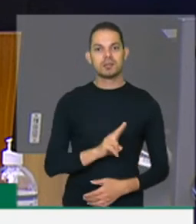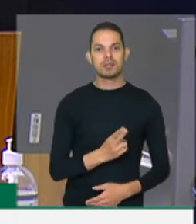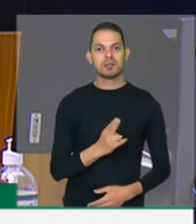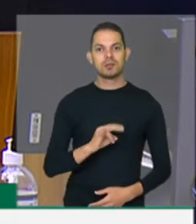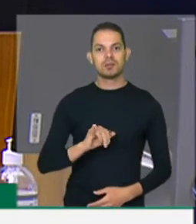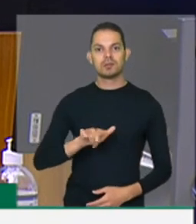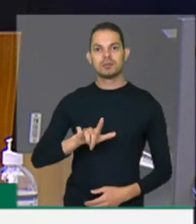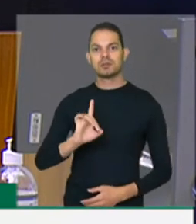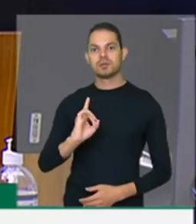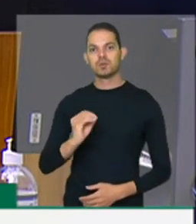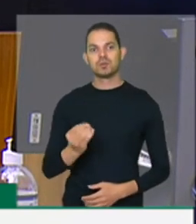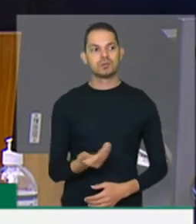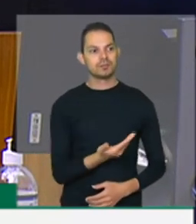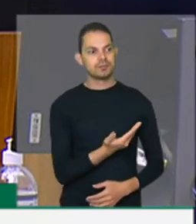REQUERIMENTO DEPUTADO HILDO